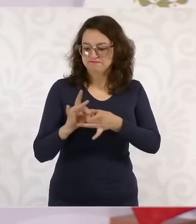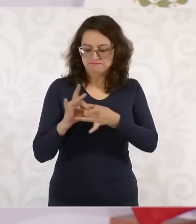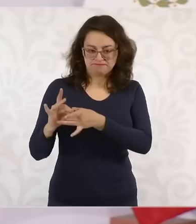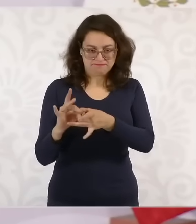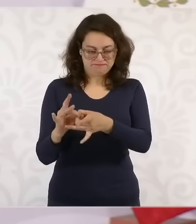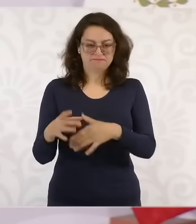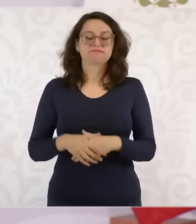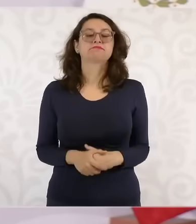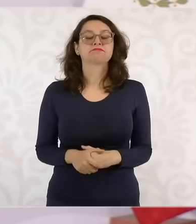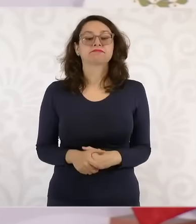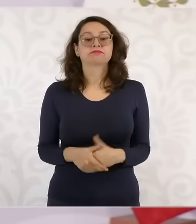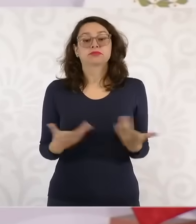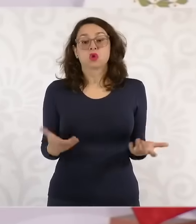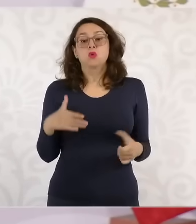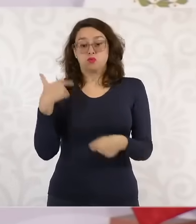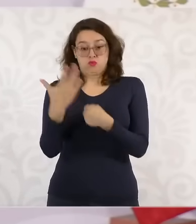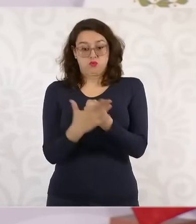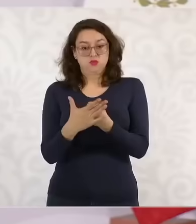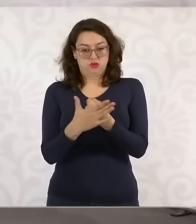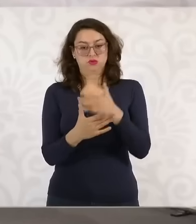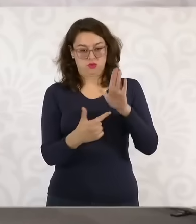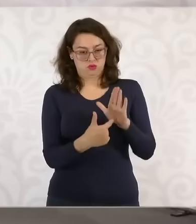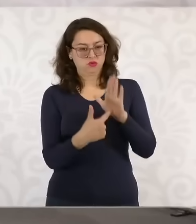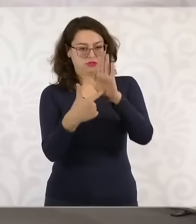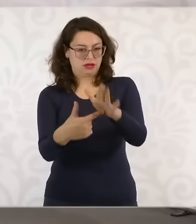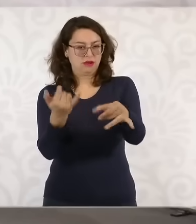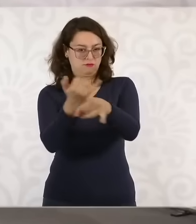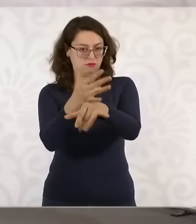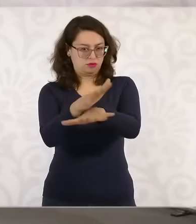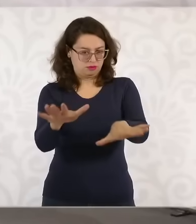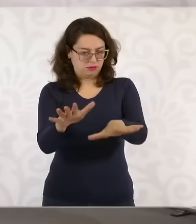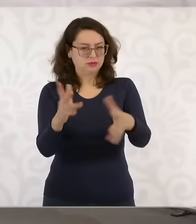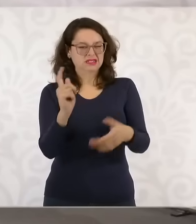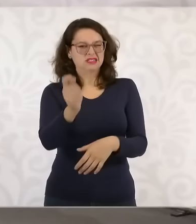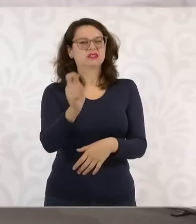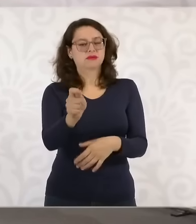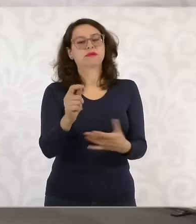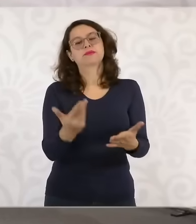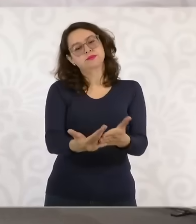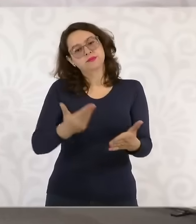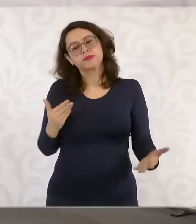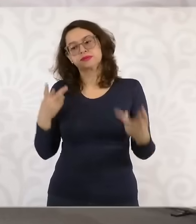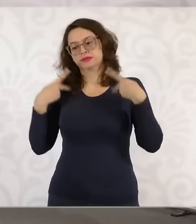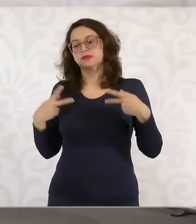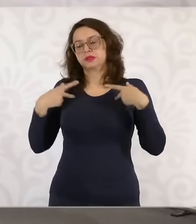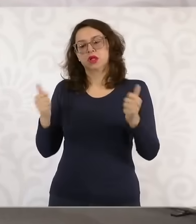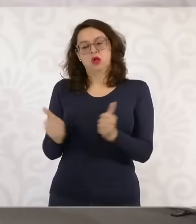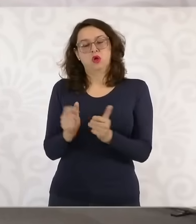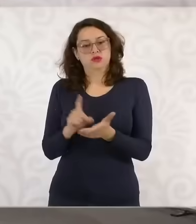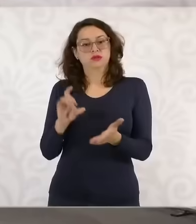a presentar una consulta de y para las personas con discapacidad. Les daremos en el tiempo los